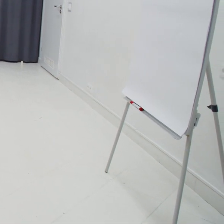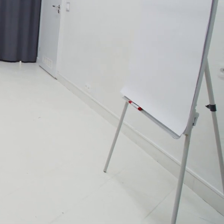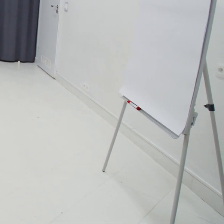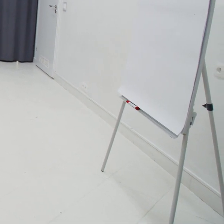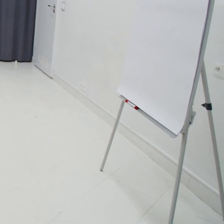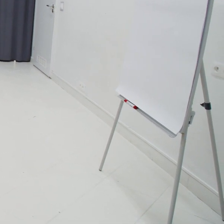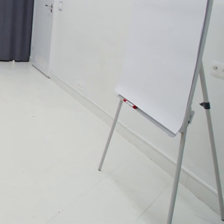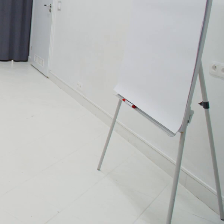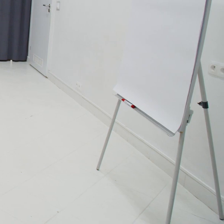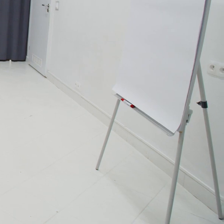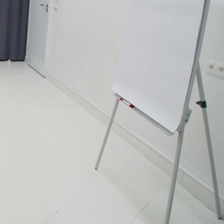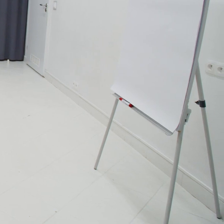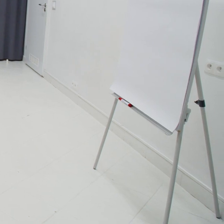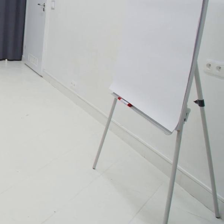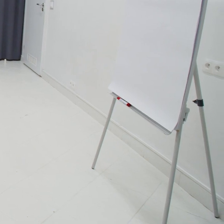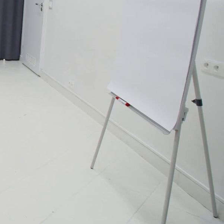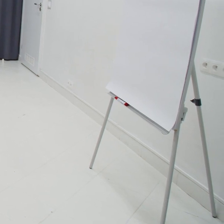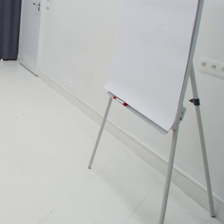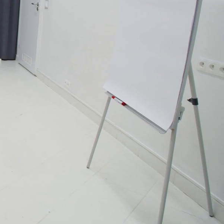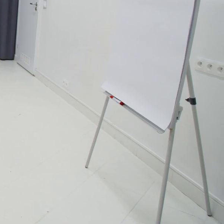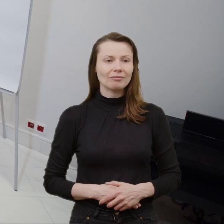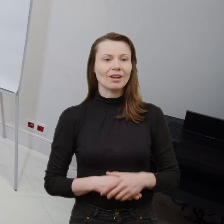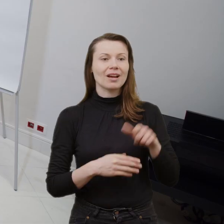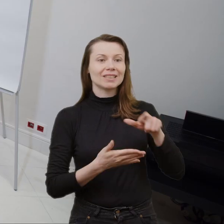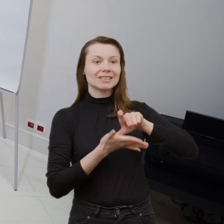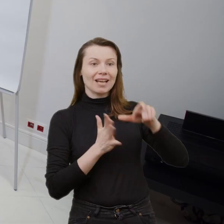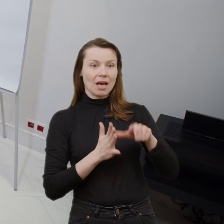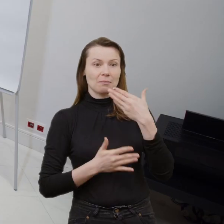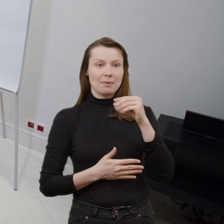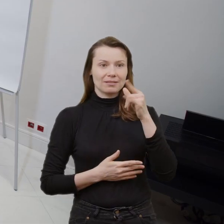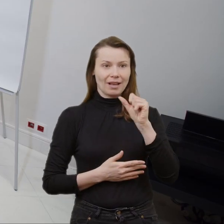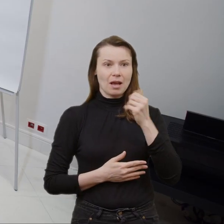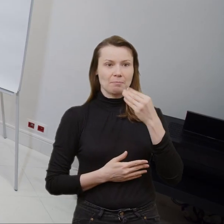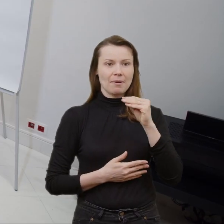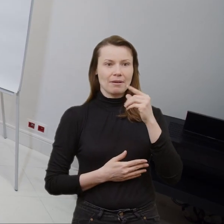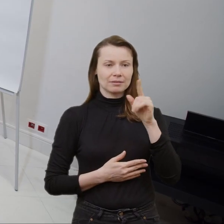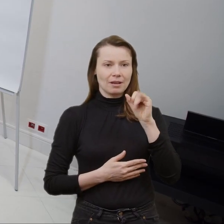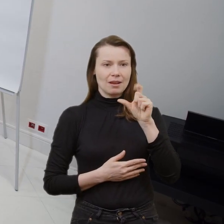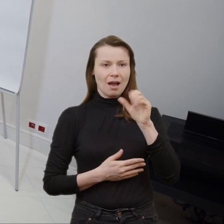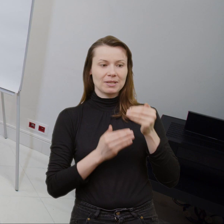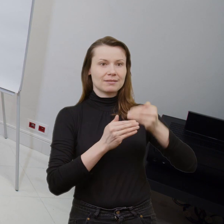Na końcu sali, po prawej i blisko kotar, są drzwi do łazienki. Rafał: Za salą medialab jest jeszcze jedna toaleta,